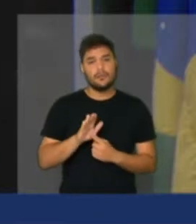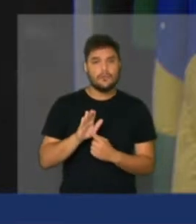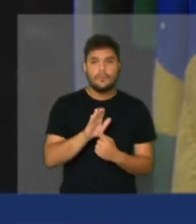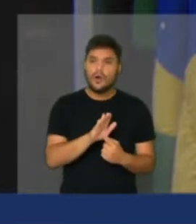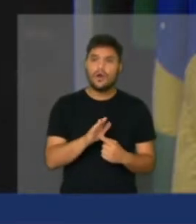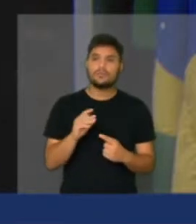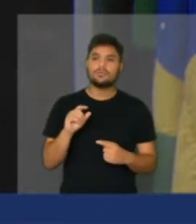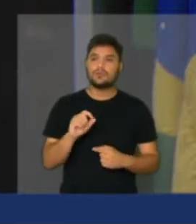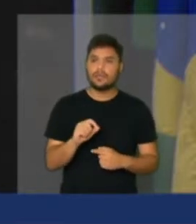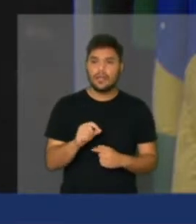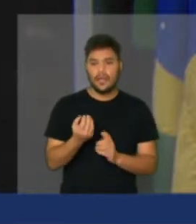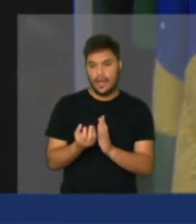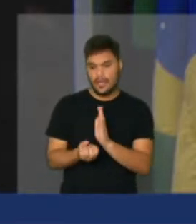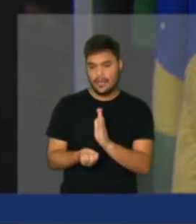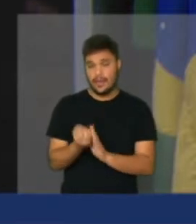DA LEI DE RESPONSABILIDADE FISCAL, EM RELAÇÃO AO TETO